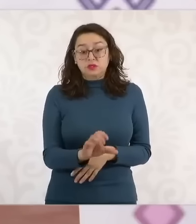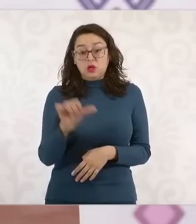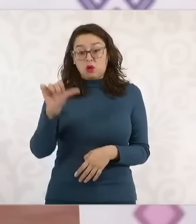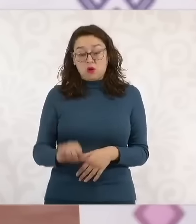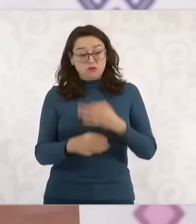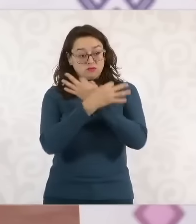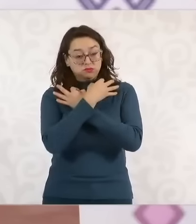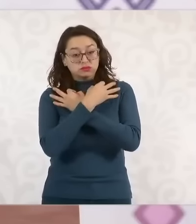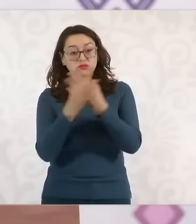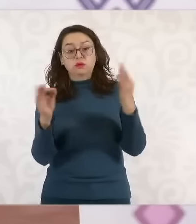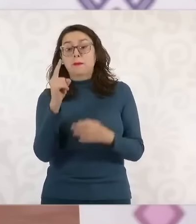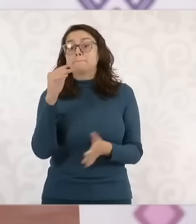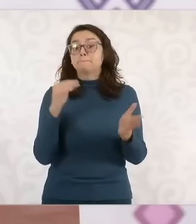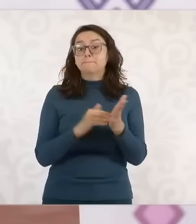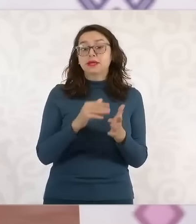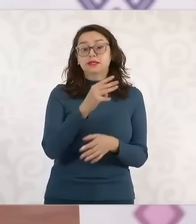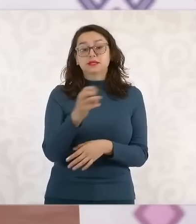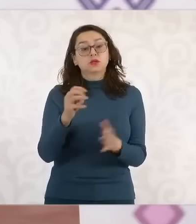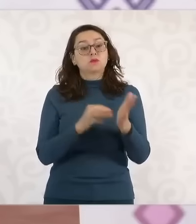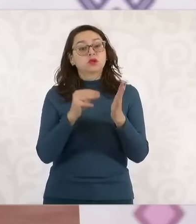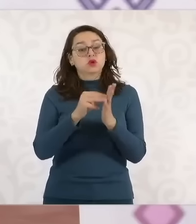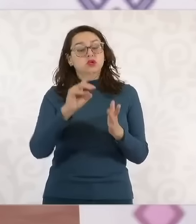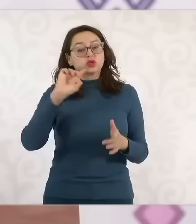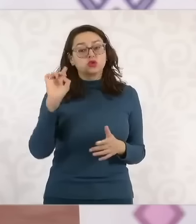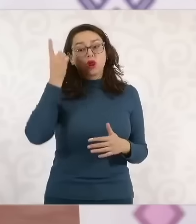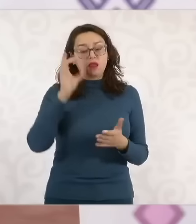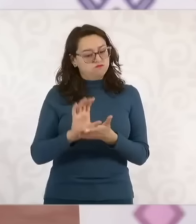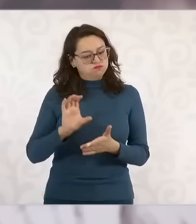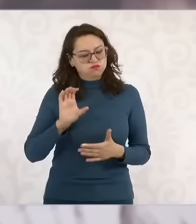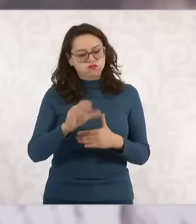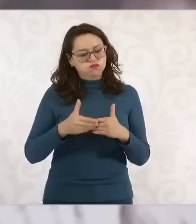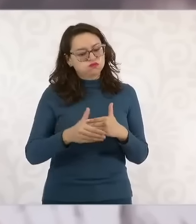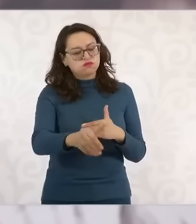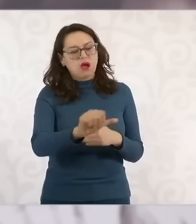intención de invertir 1300 millones de dólares en los siguientes 5 años, de los cuales 200 millones